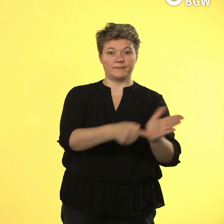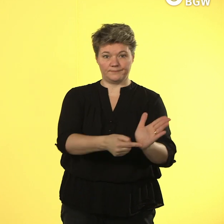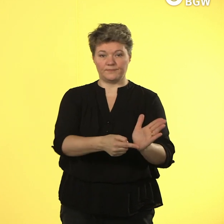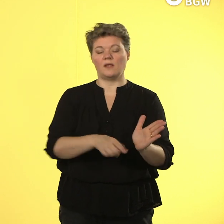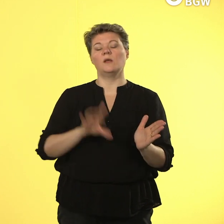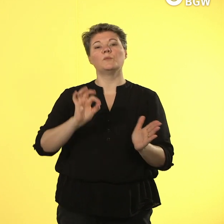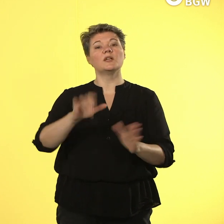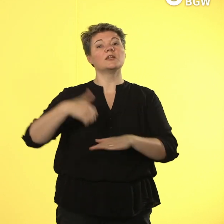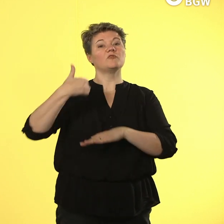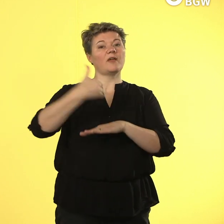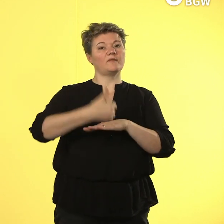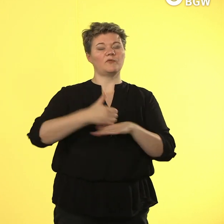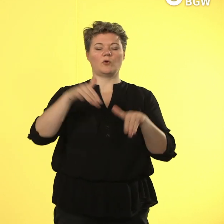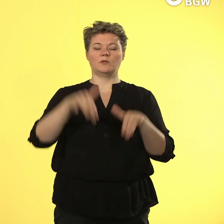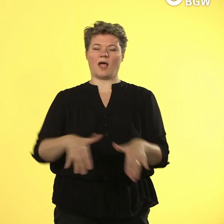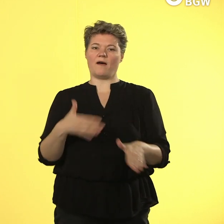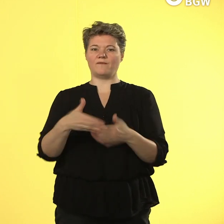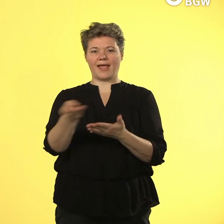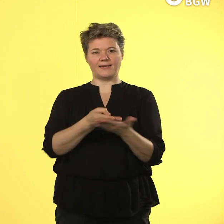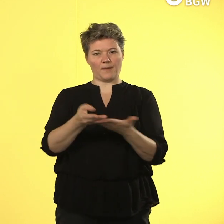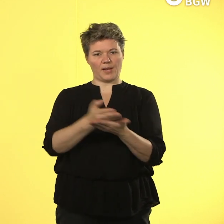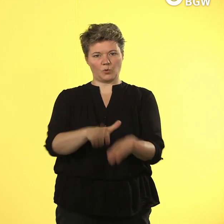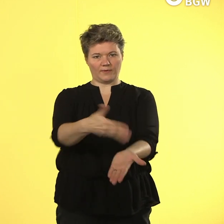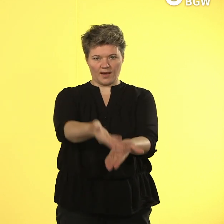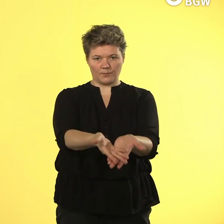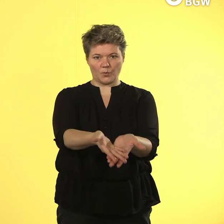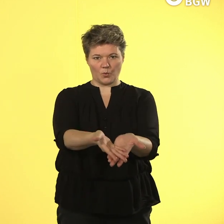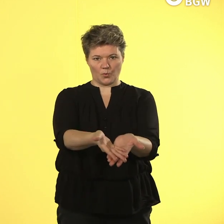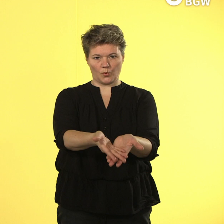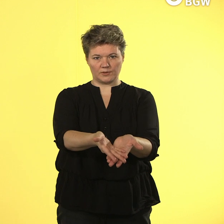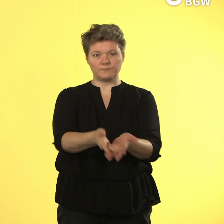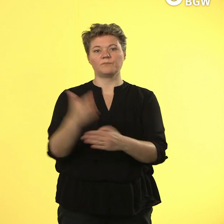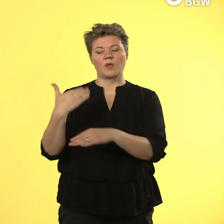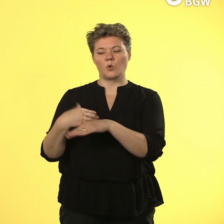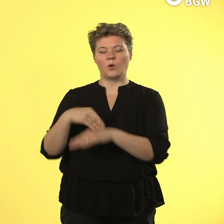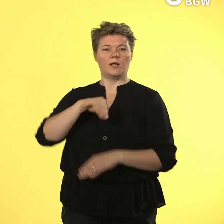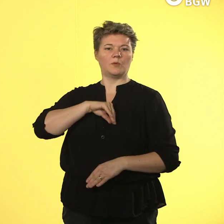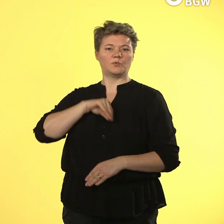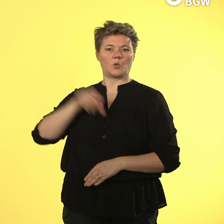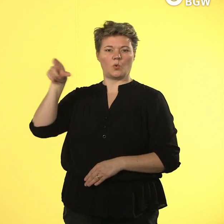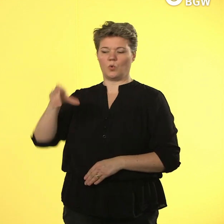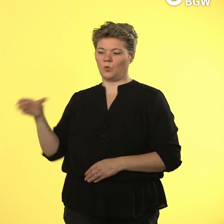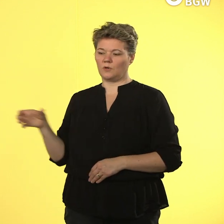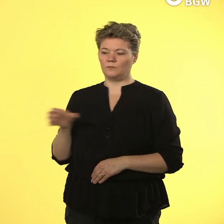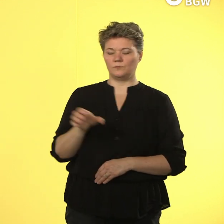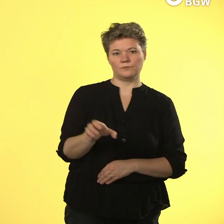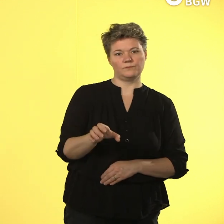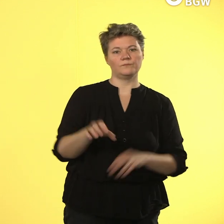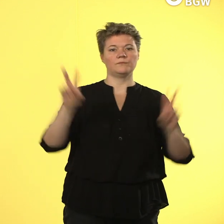Es war ein Kollege, ein Psychologe, da, der einen Vortrag in positiver Psychologie gehalten hat. Das war Arbeitszeit. Man konnte nach der Arbeit kommen,